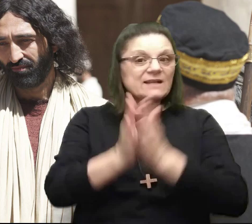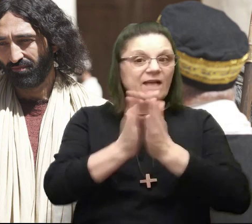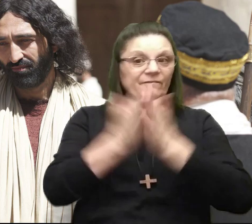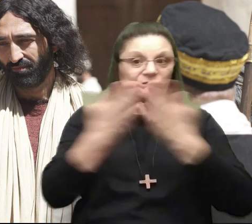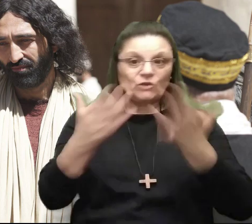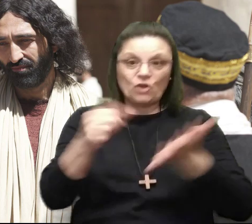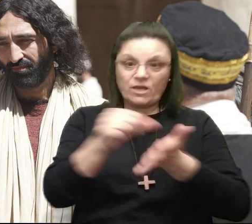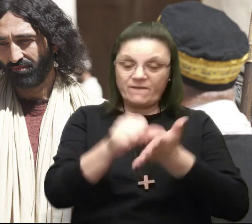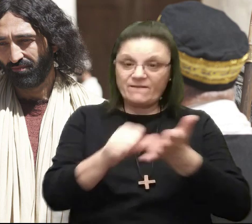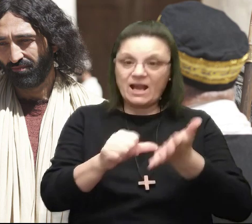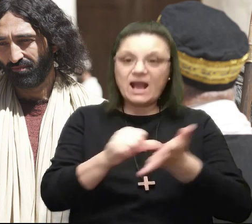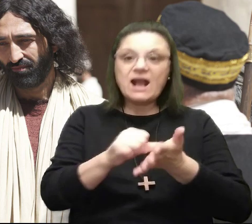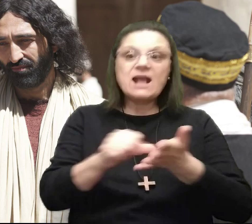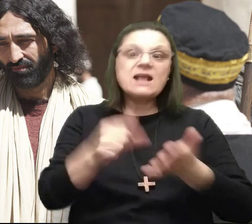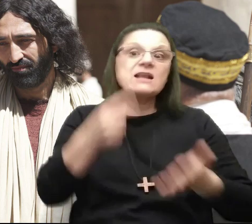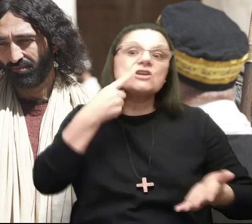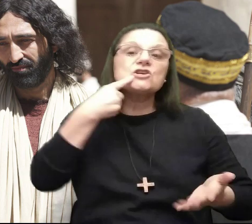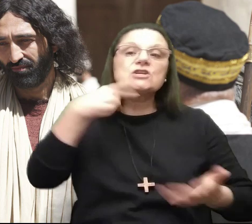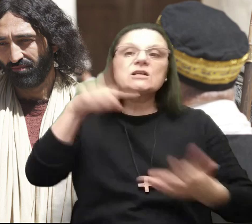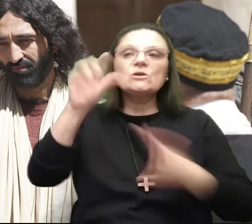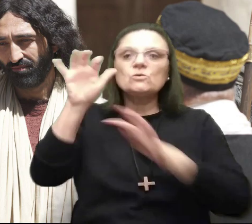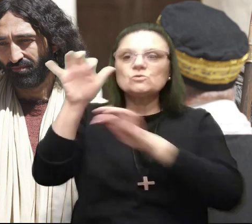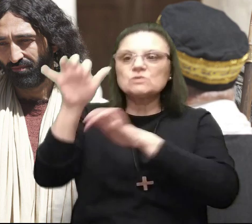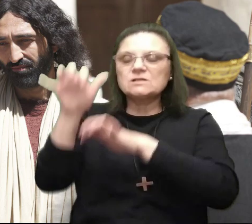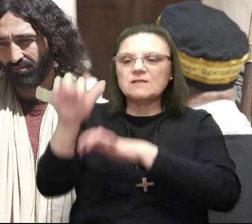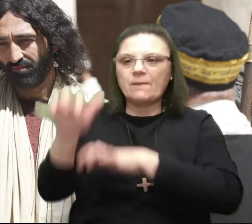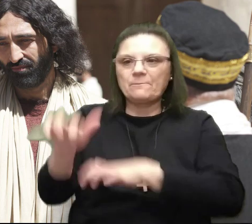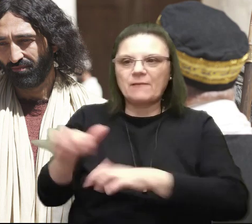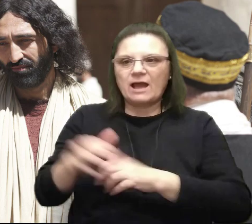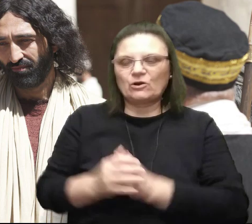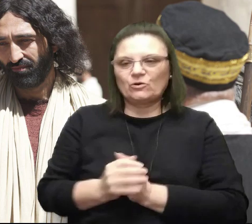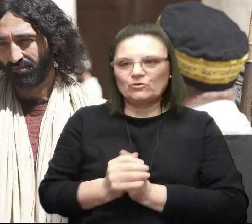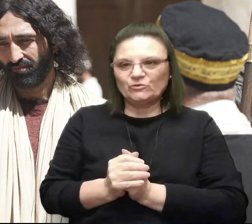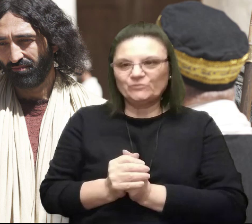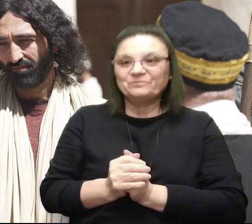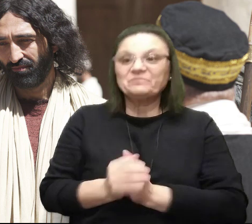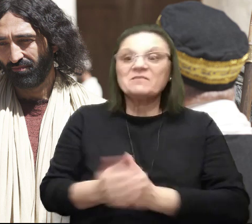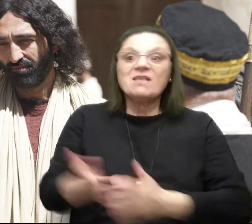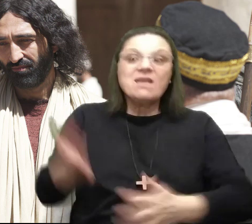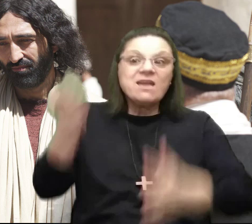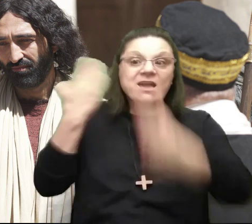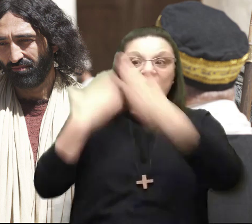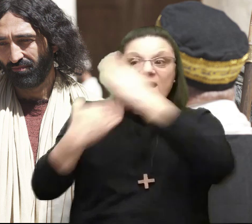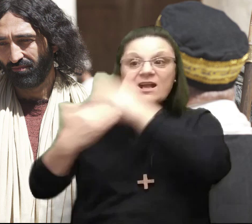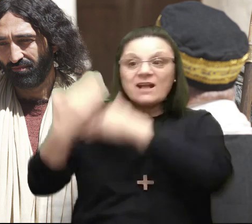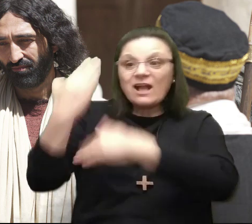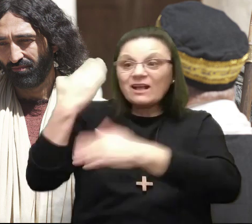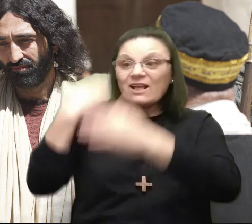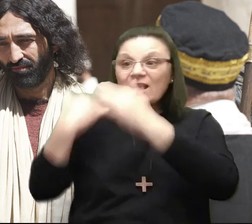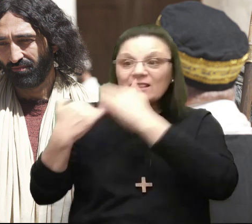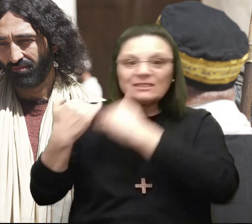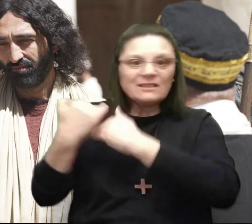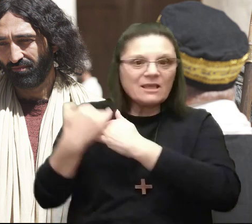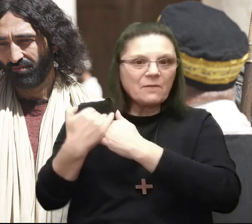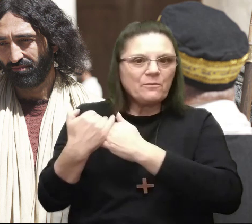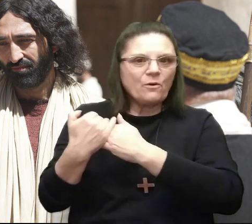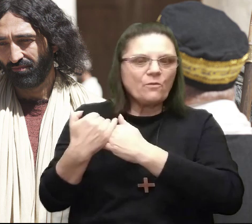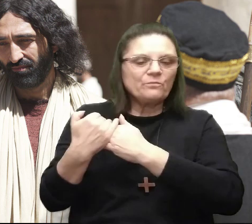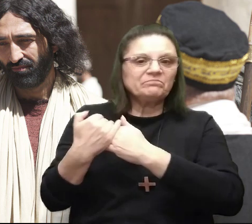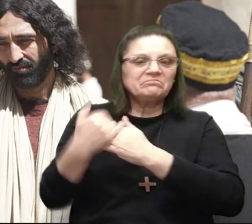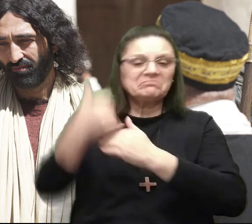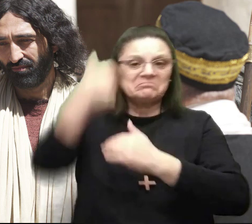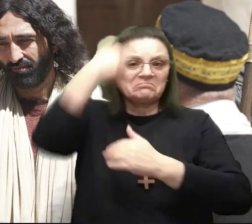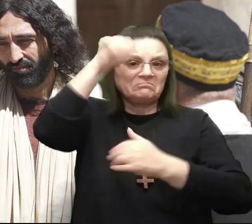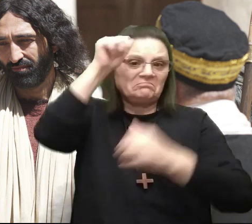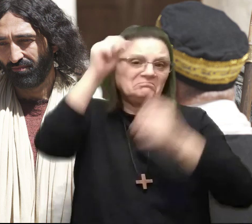Lectura del santo evangelio según san Marcos